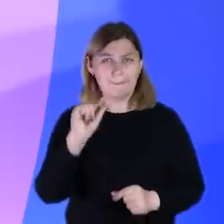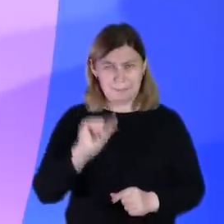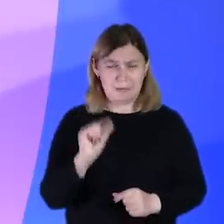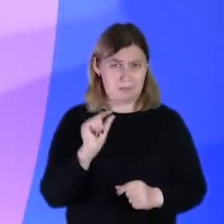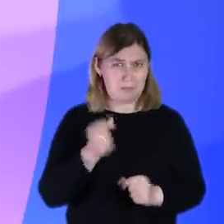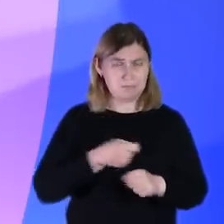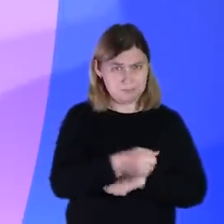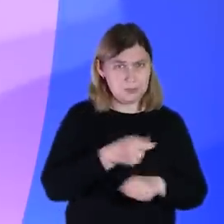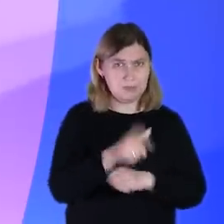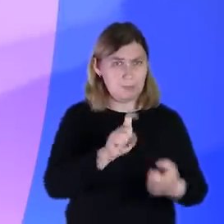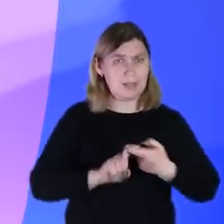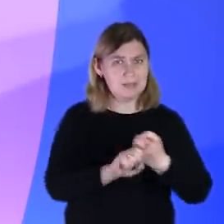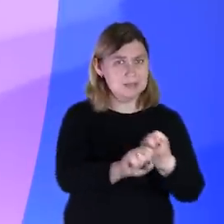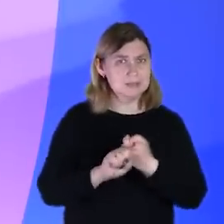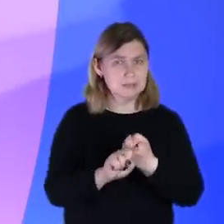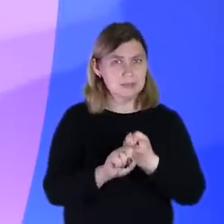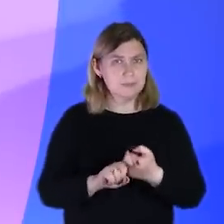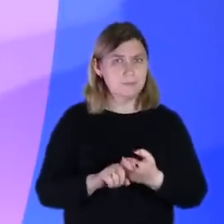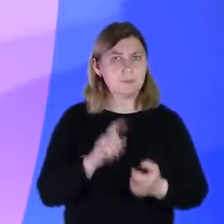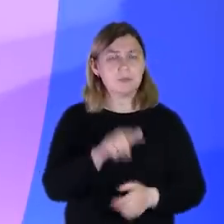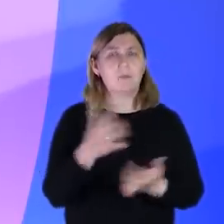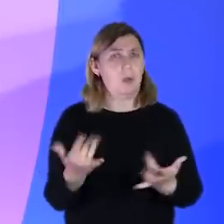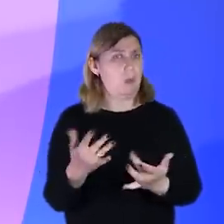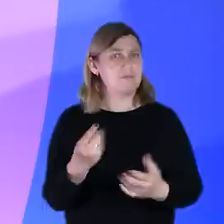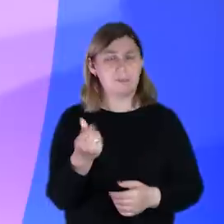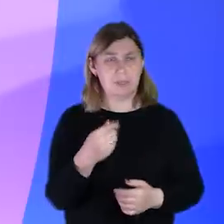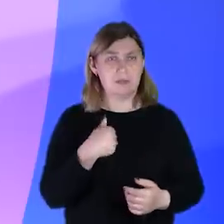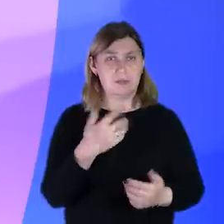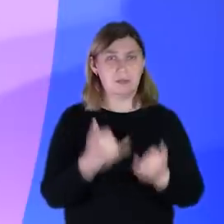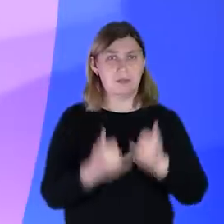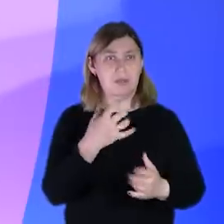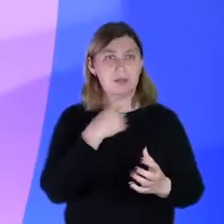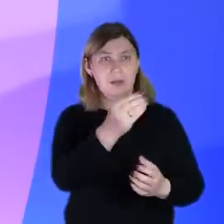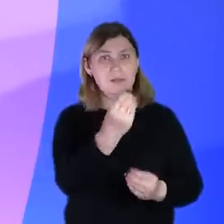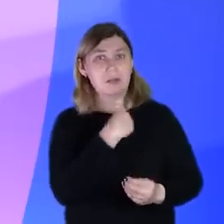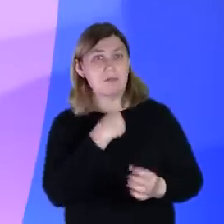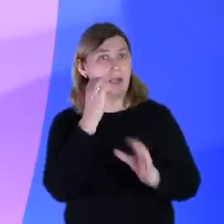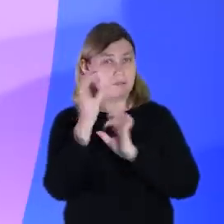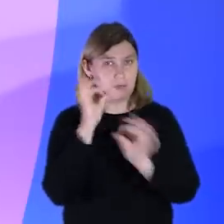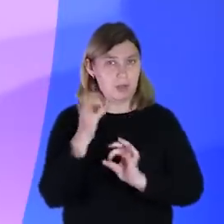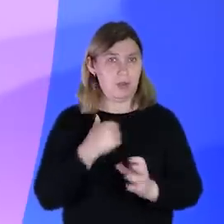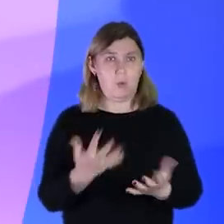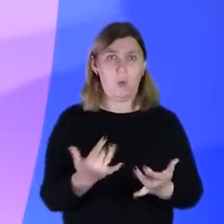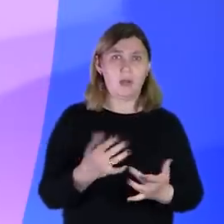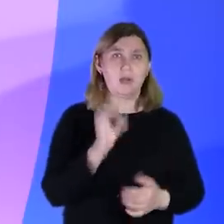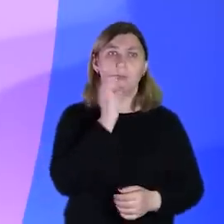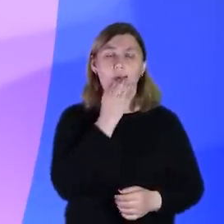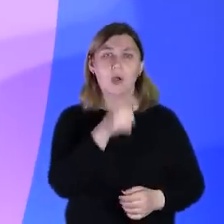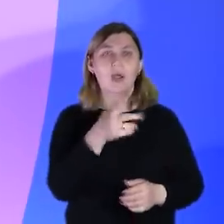po to, żeby ich ze sobą związać. To był łatwy pieniądz tak naprawdę, więc łatwo było pozyskać np. mieszkankę pogranicza, młodą, która nie